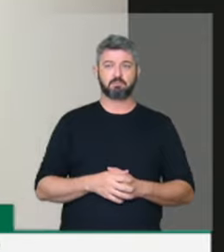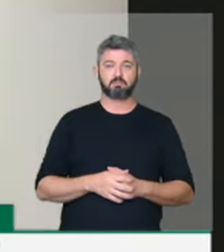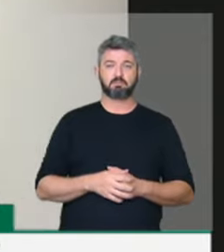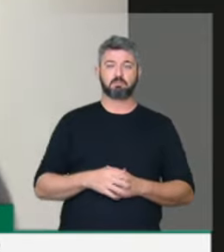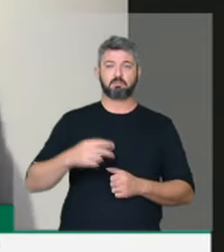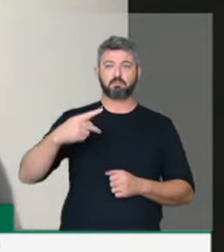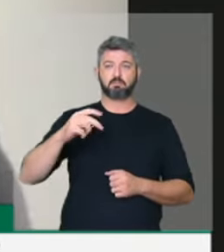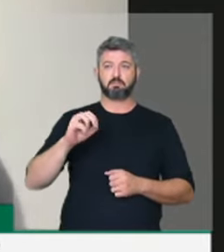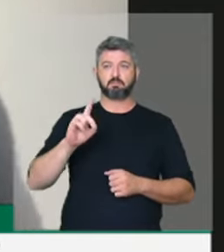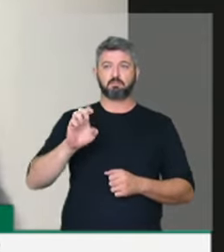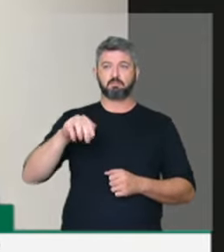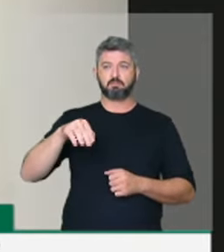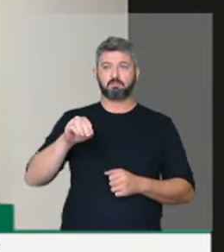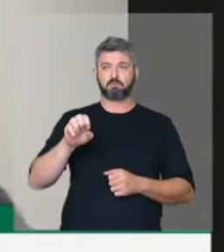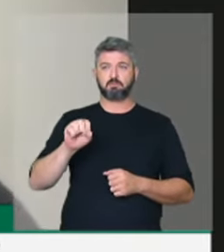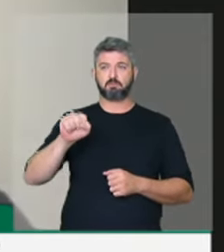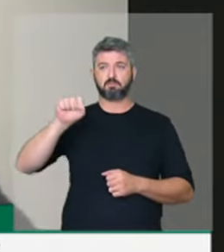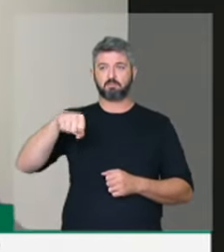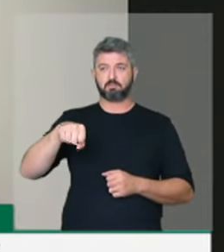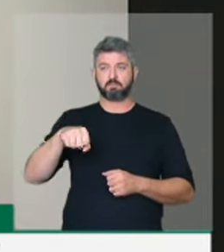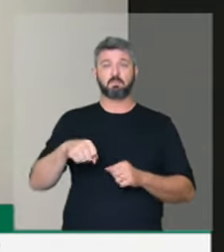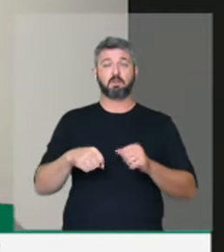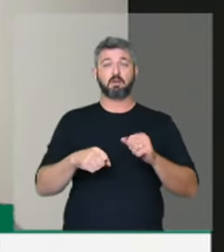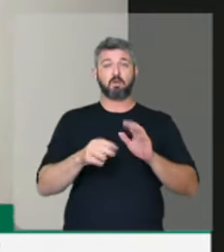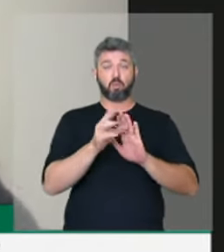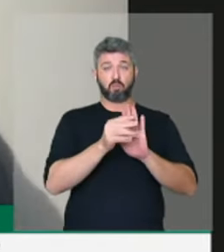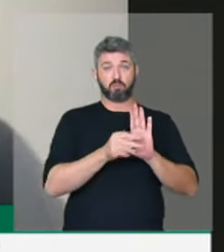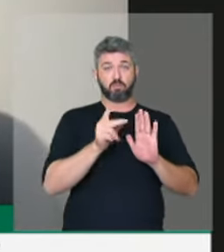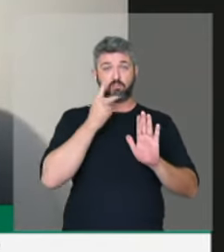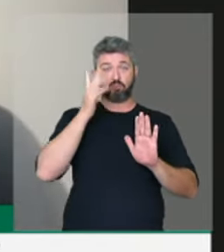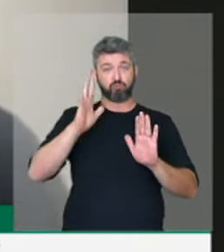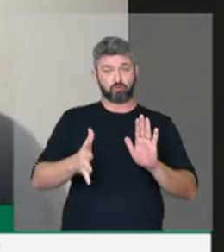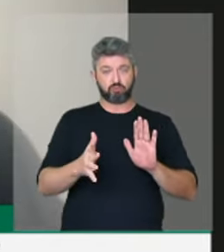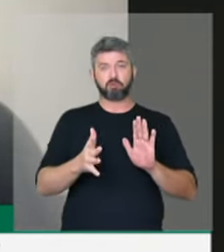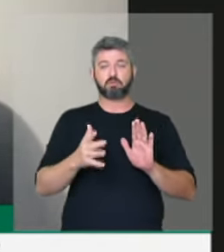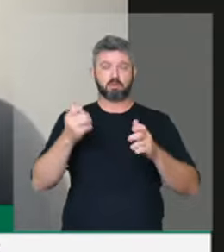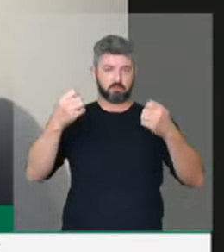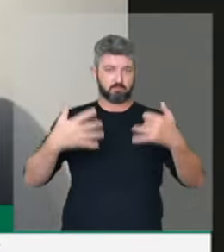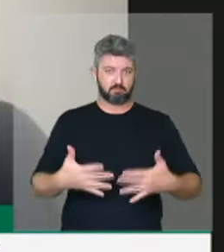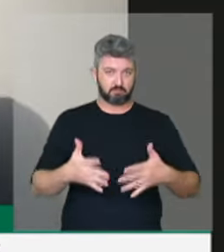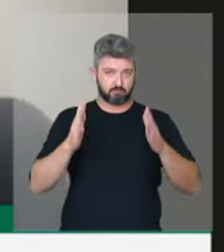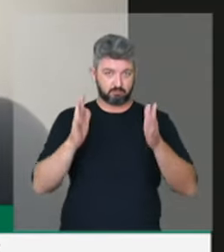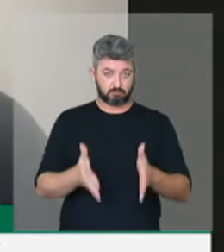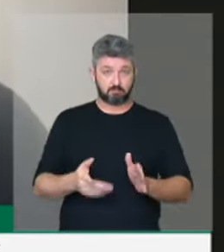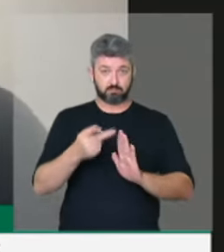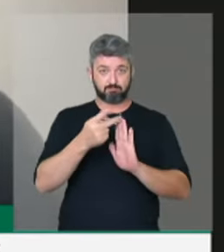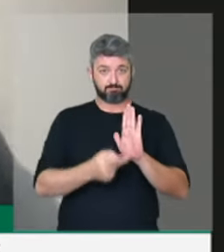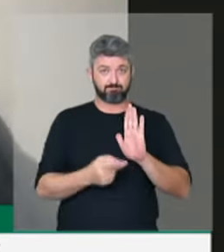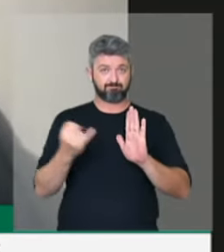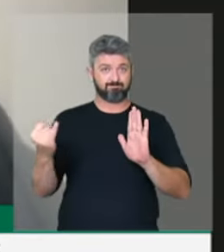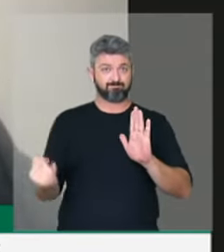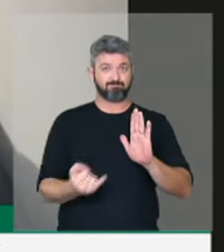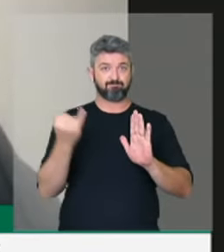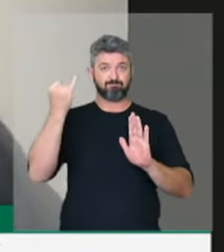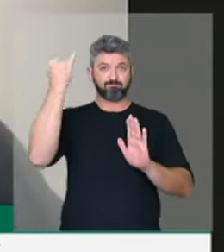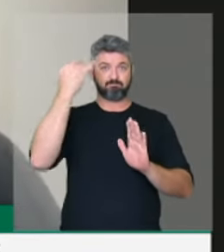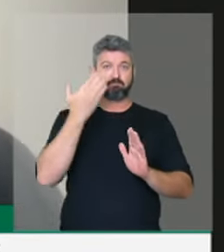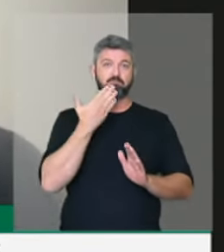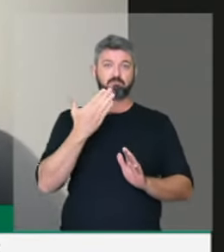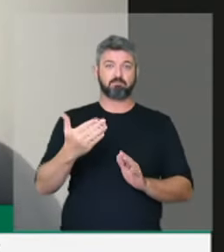JUSTIFICADO NAS FALAS ANTERIORES, UM PROJETO IMPORTANTÍSSIMO PARA O PAÍS. NÃO HÁ SOMBRA DE DÚVIDAS DE